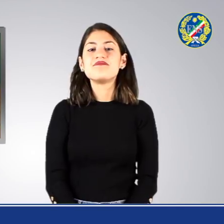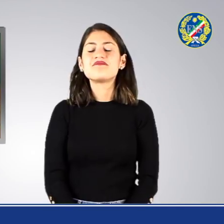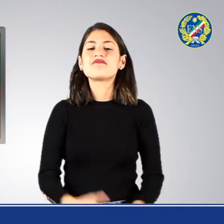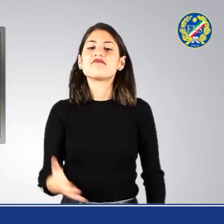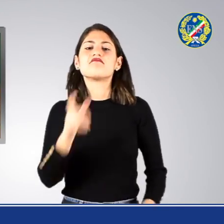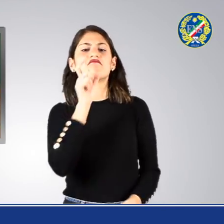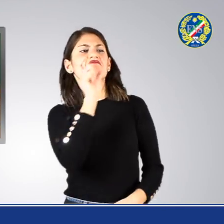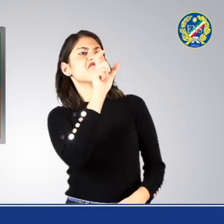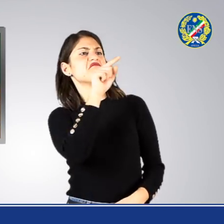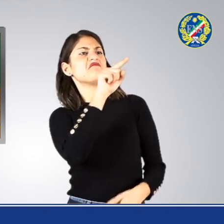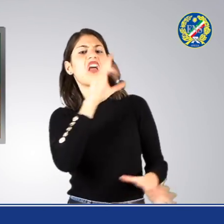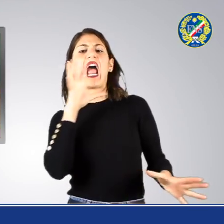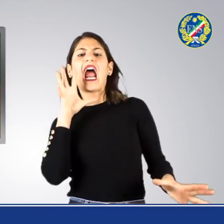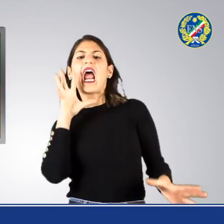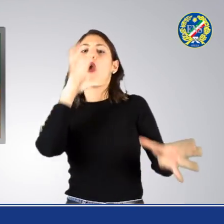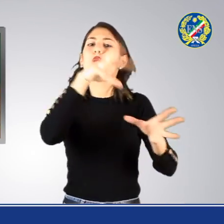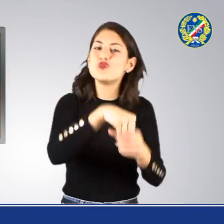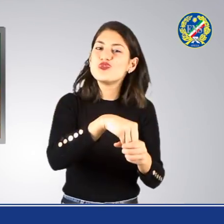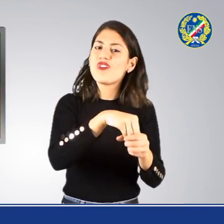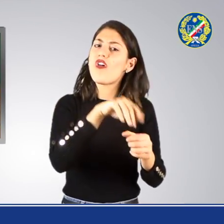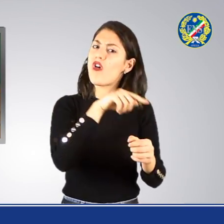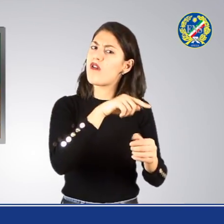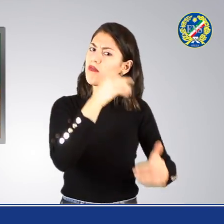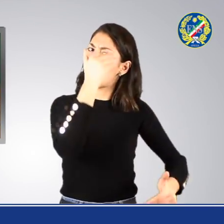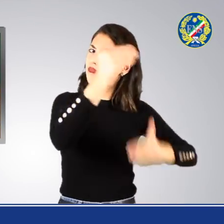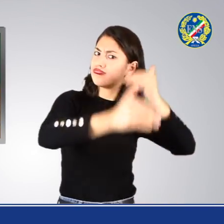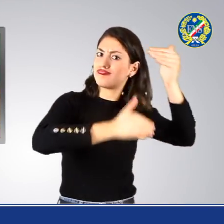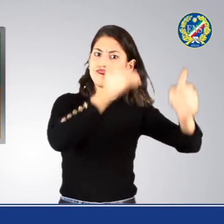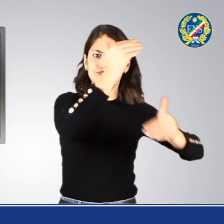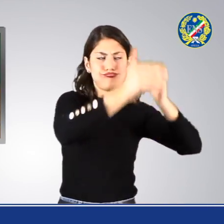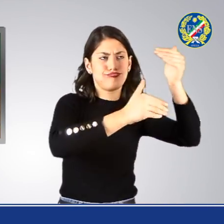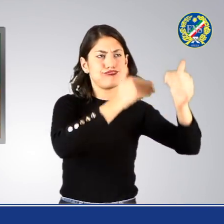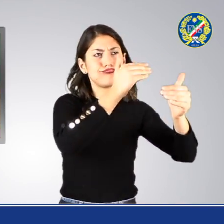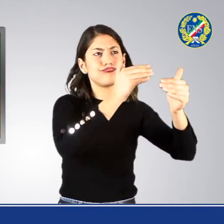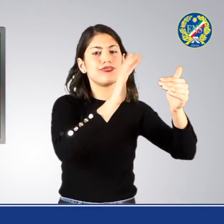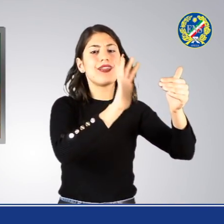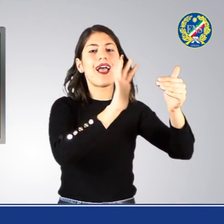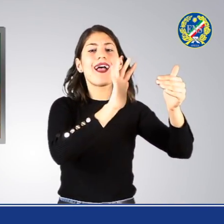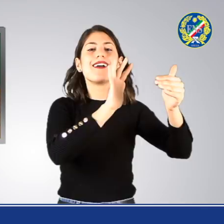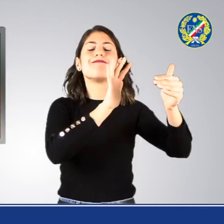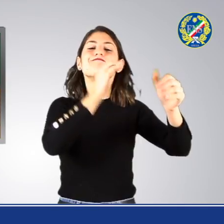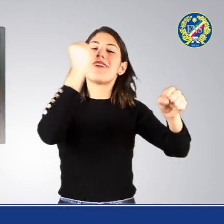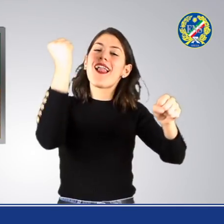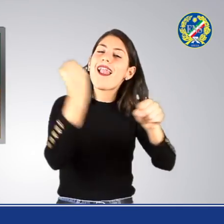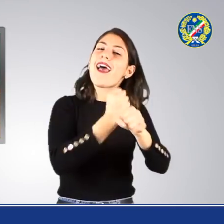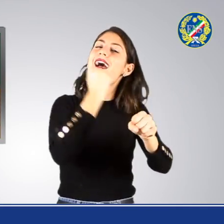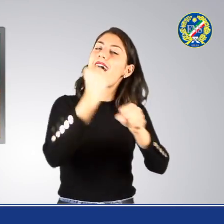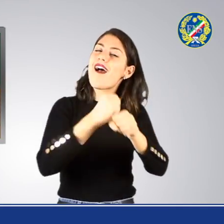Nonostante i progressi in materia di inclusione c’è ancora molto da fare, in merito alla definizione chiara e